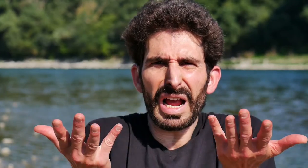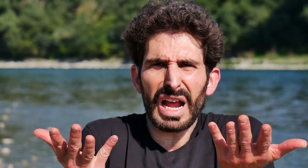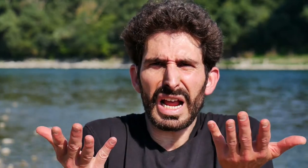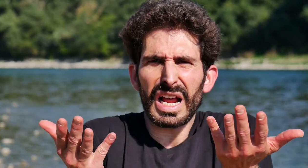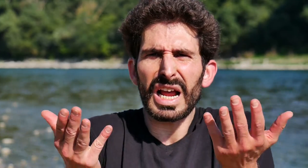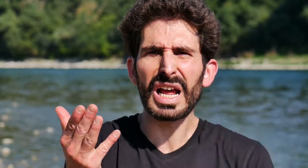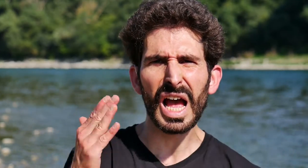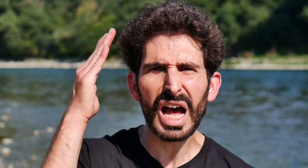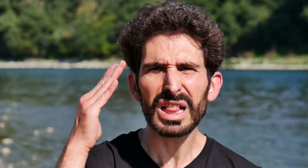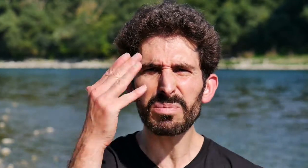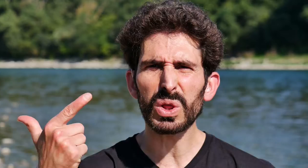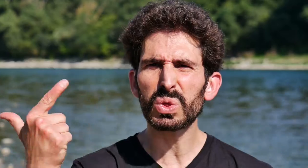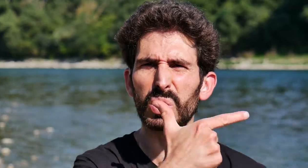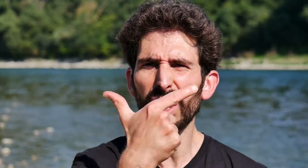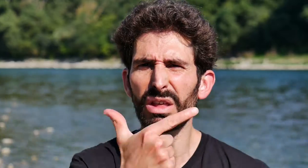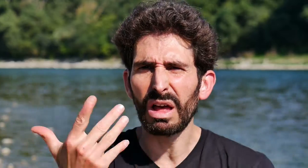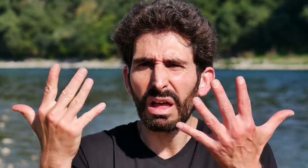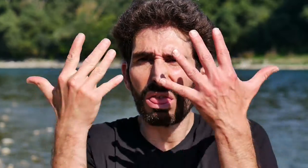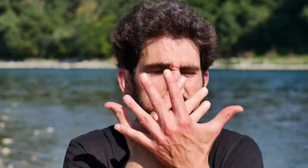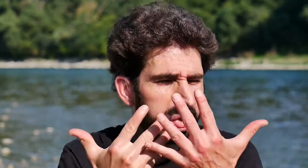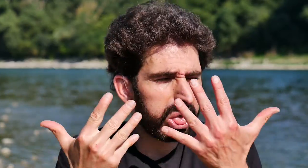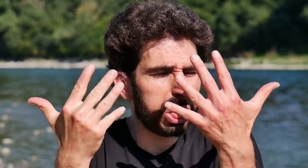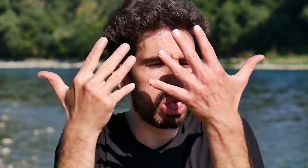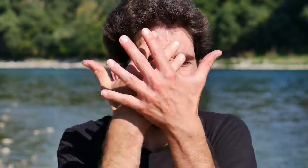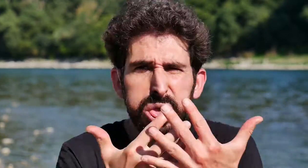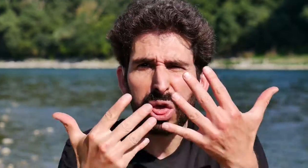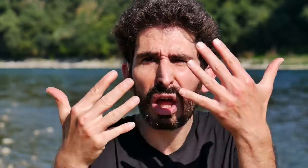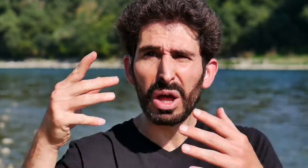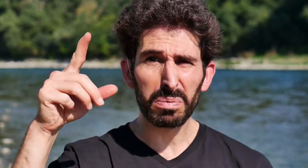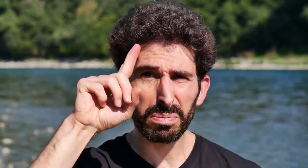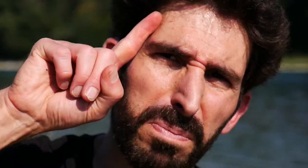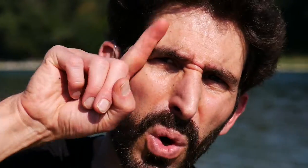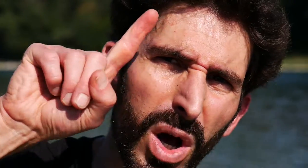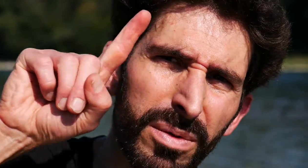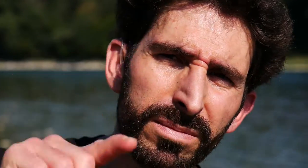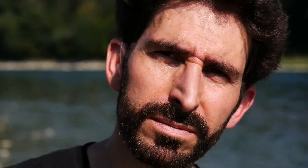Mééééé, ces deux animaux sont souvent confondus. Pourquoi ?